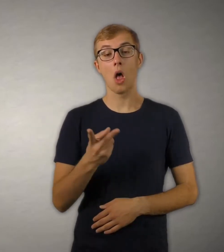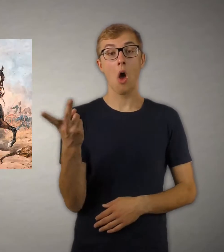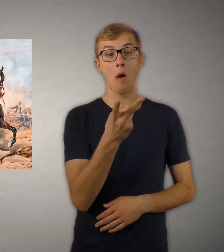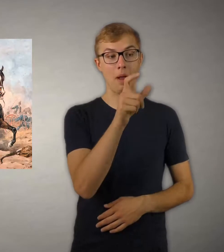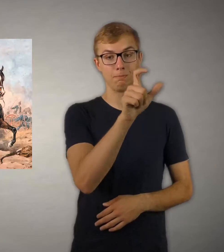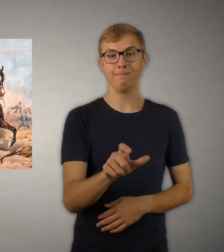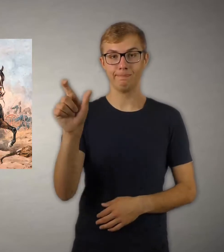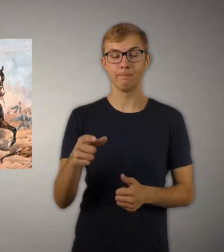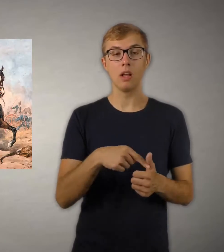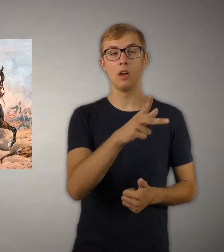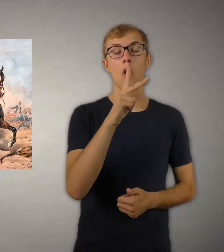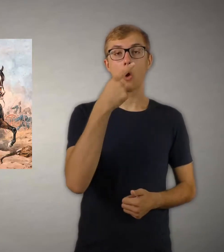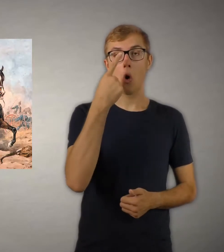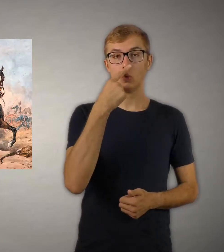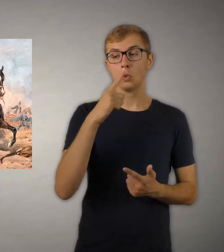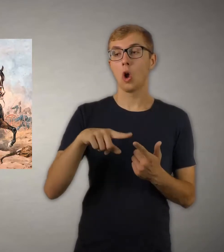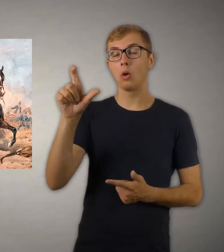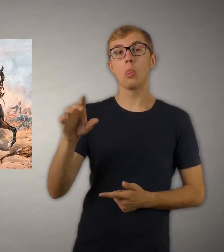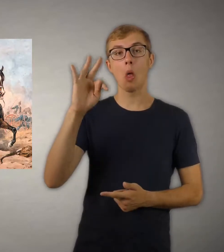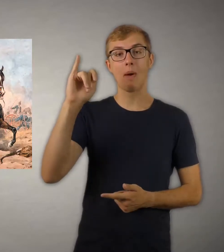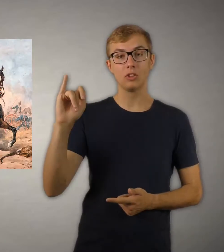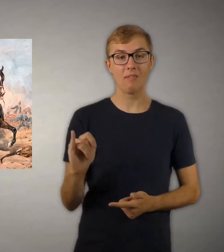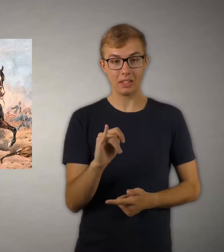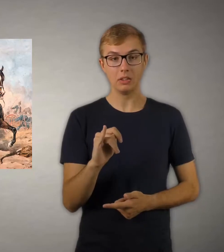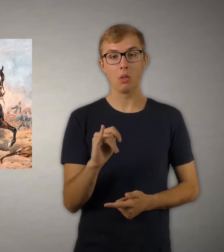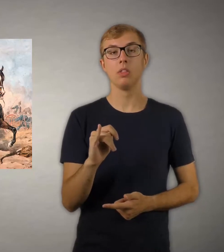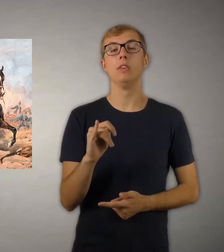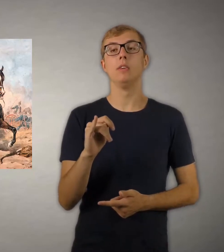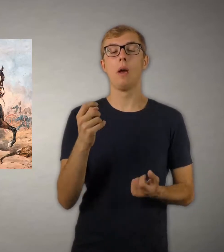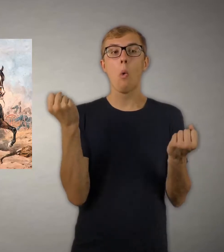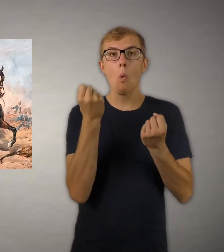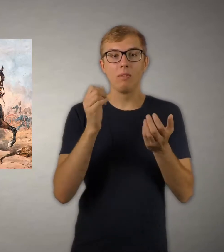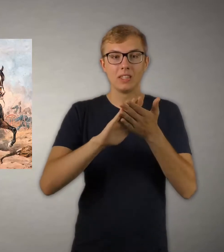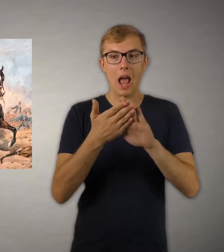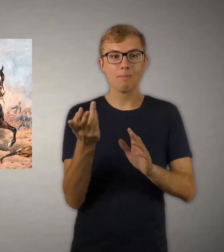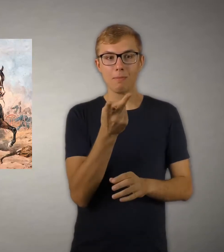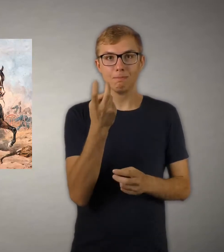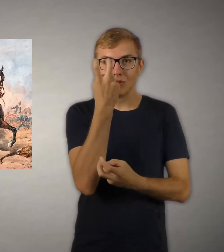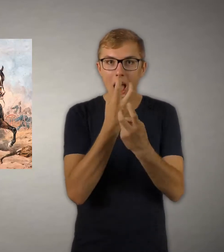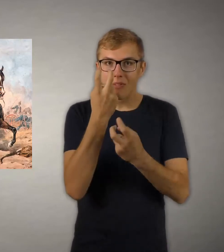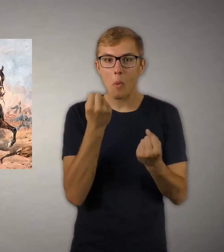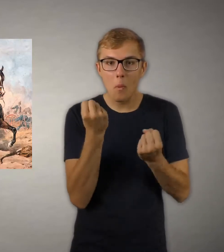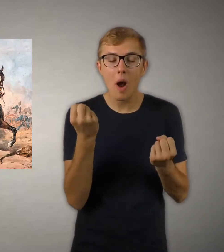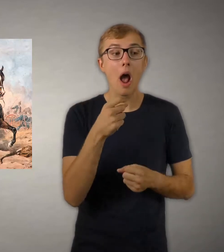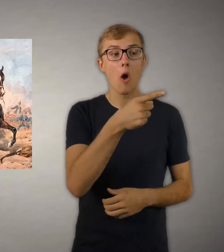Obaj panowie byli sobą zafascynowali.